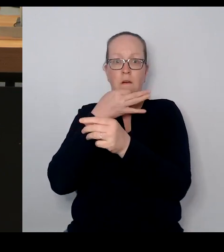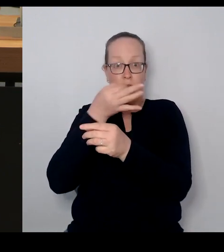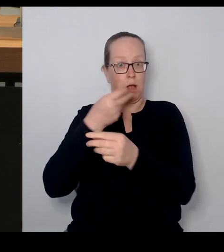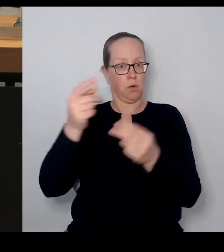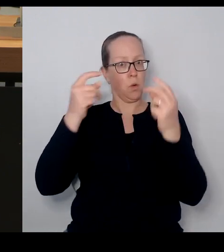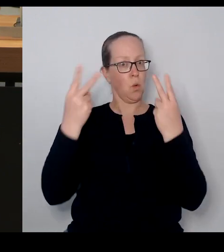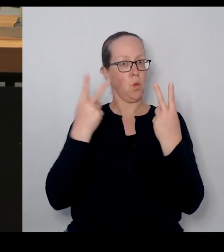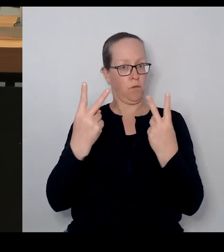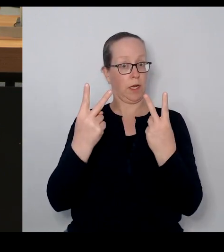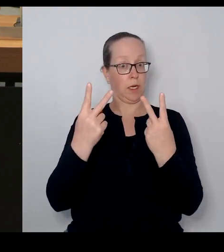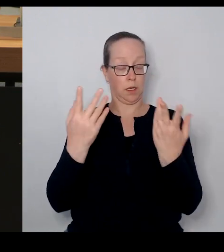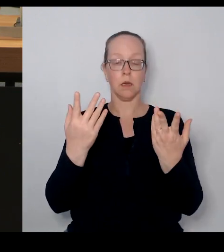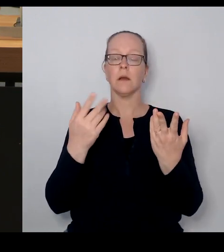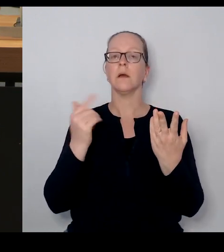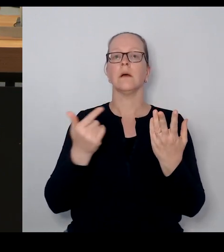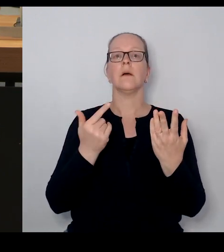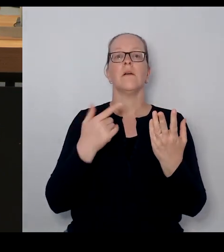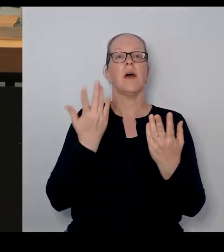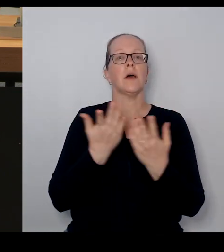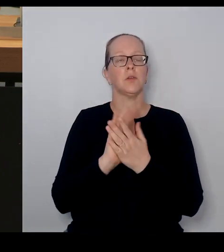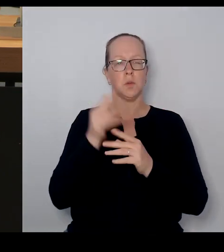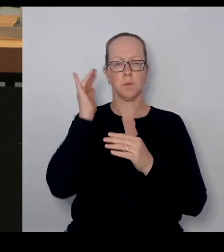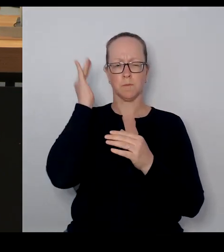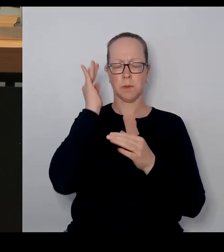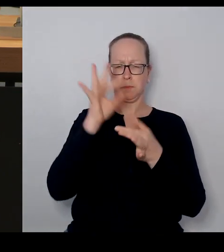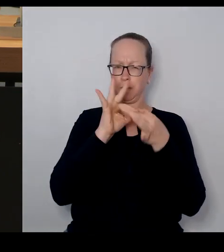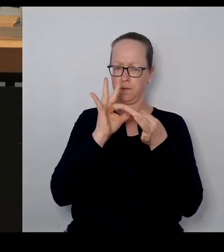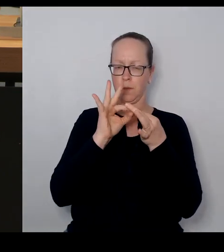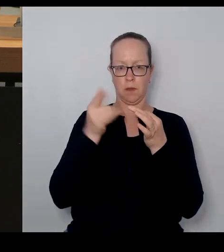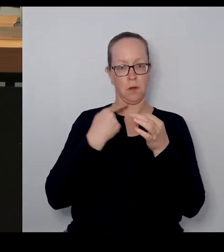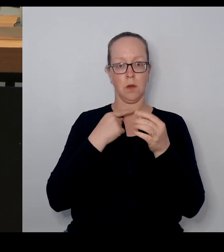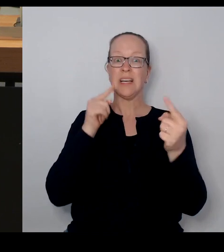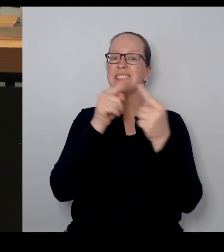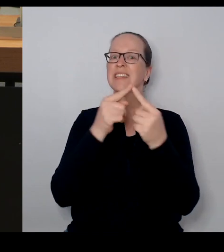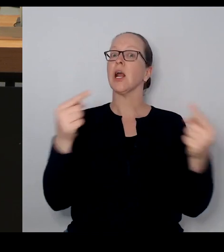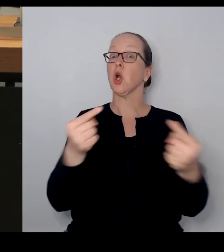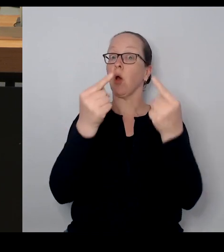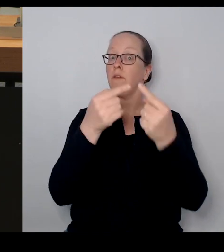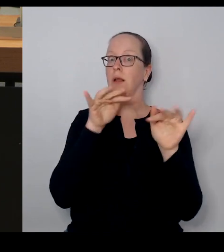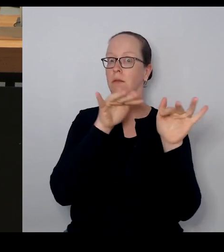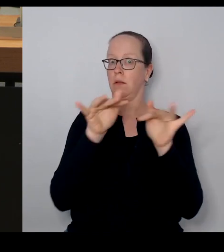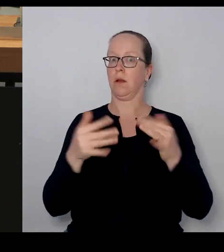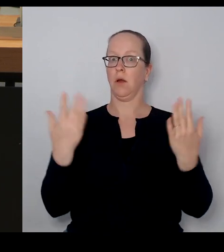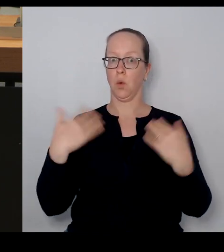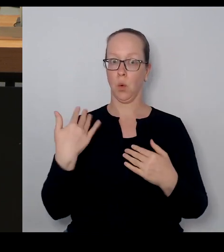Die Chefin der Berliner Regenwasseragentur, die wir als rot rot grüne Koalition vor fünf Jahren eingerichtet haben, genau